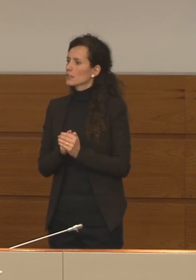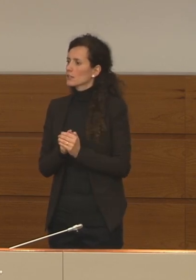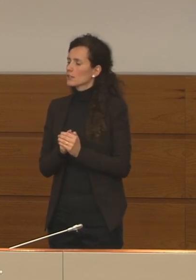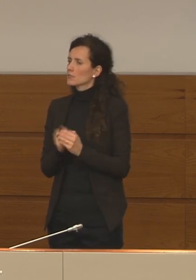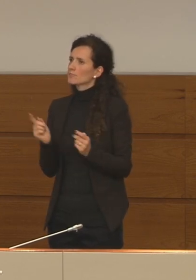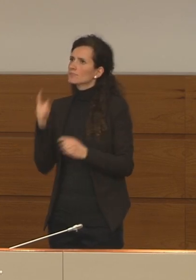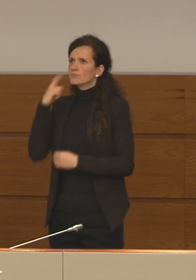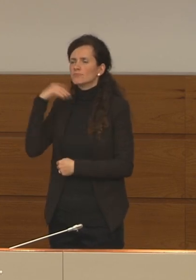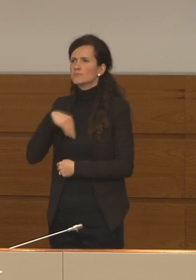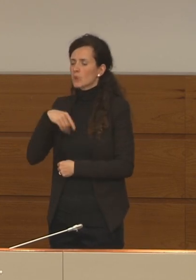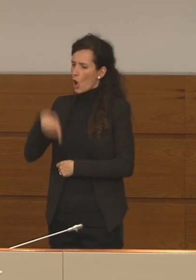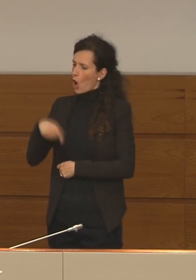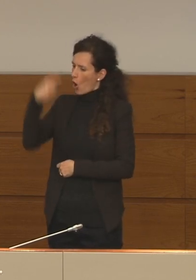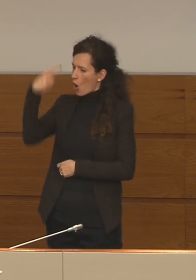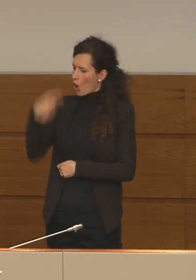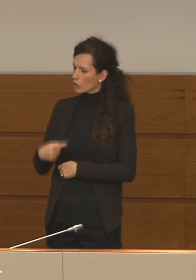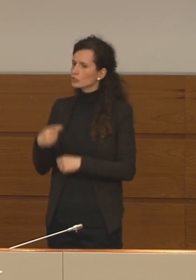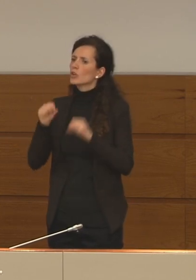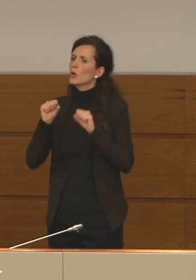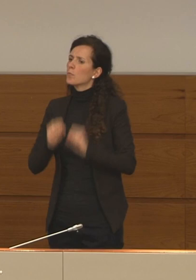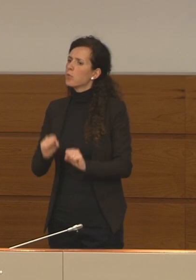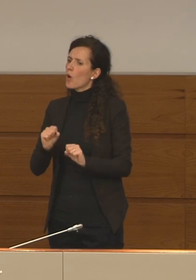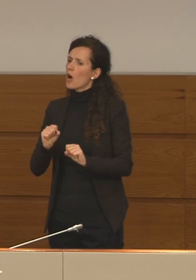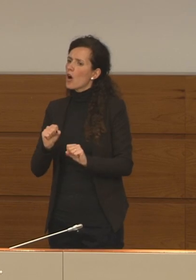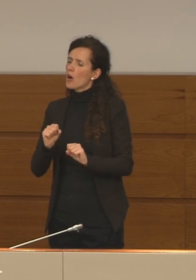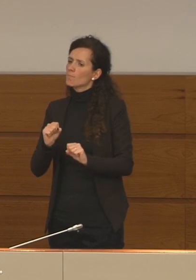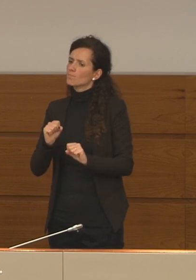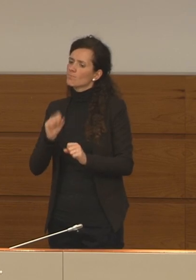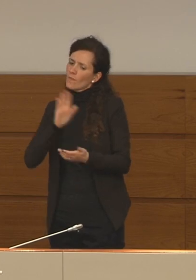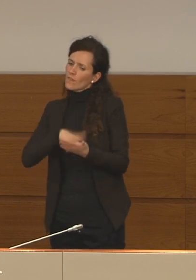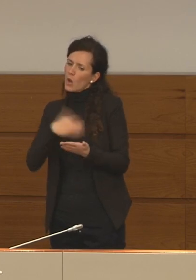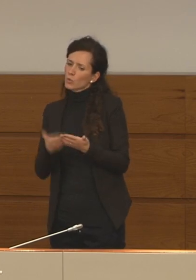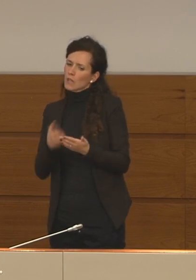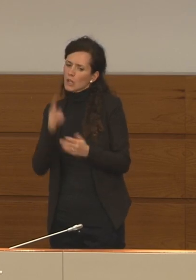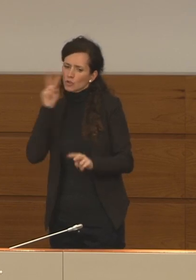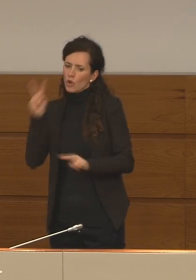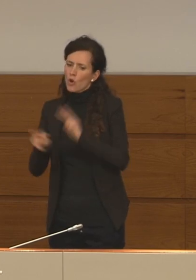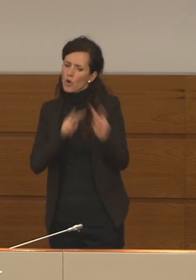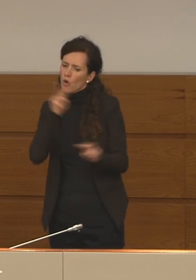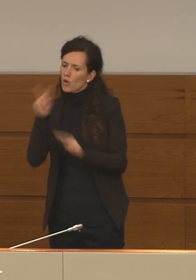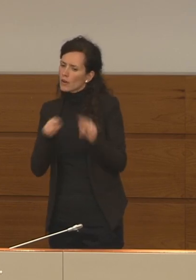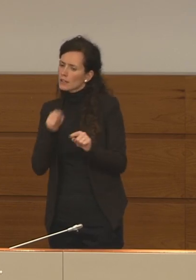alla giornata di oggi, di valutare in maniera anche contingentata su